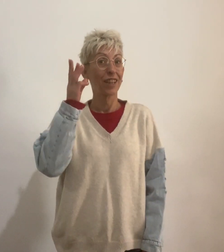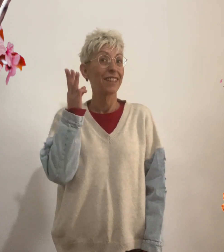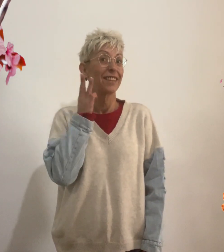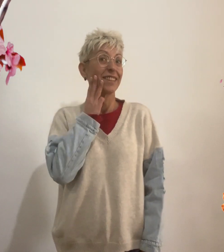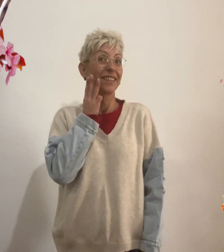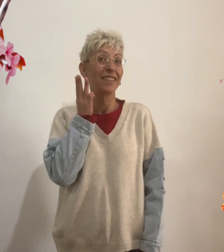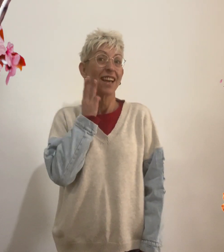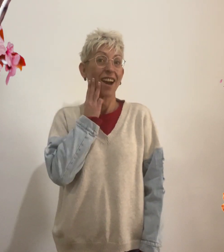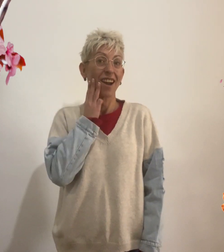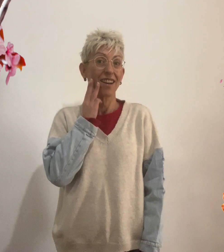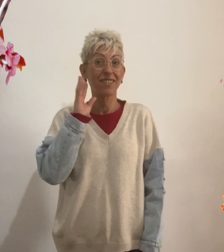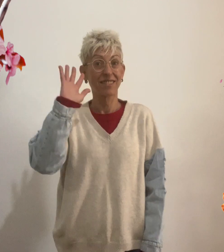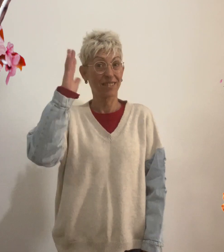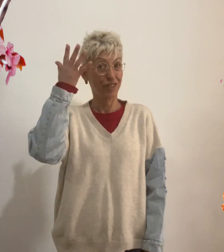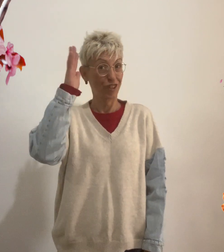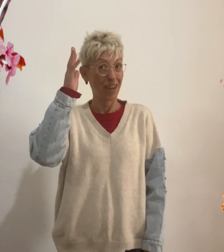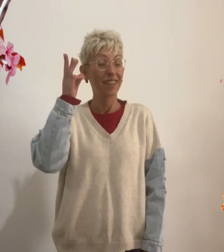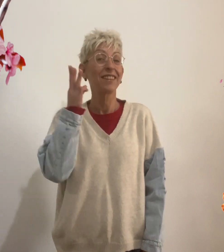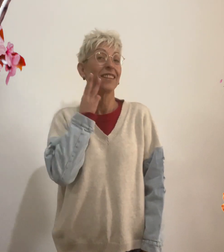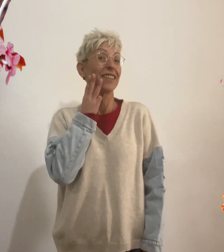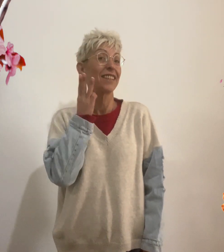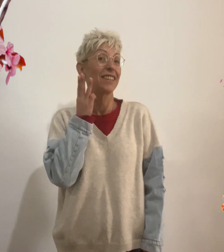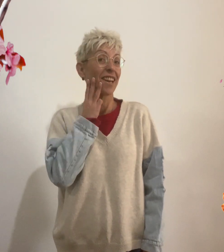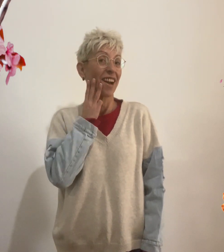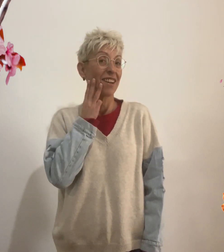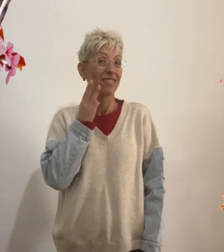שקדיה